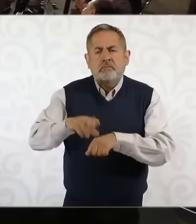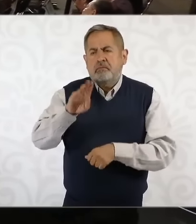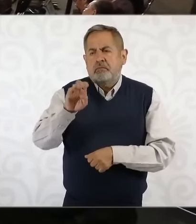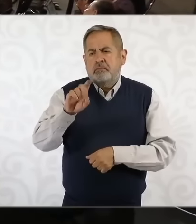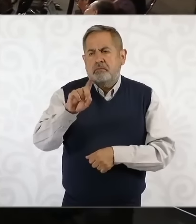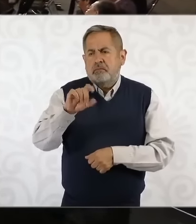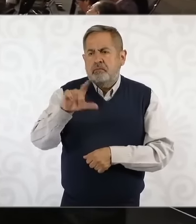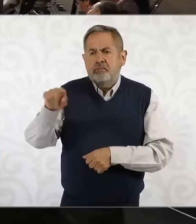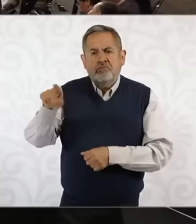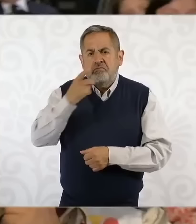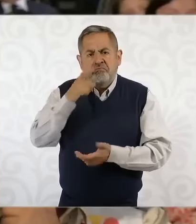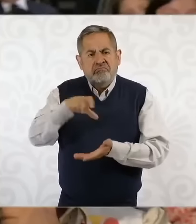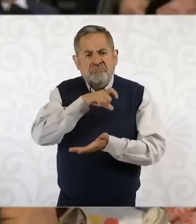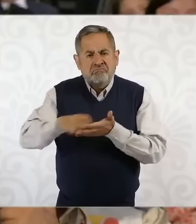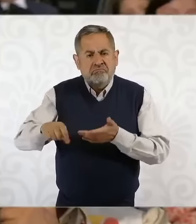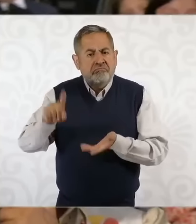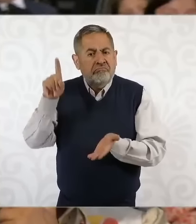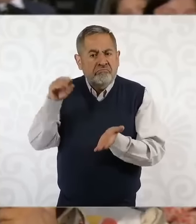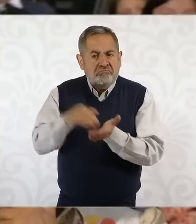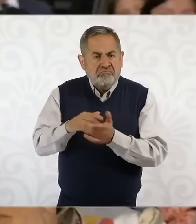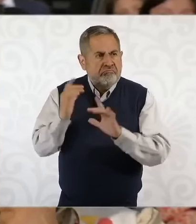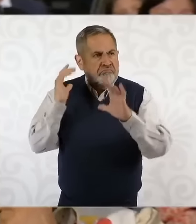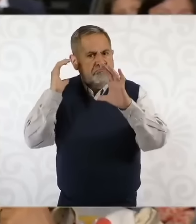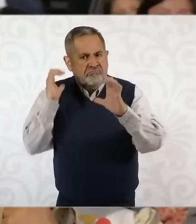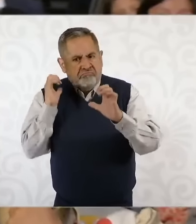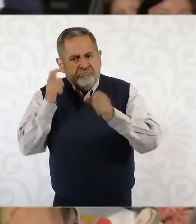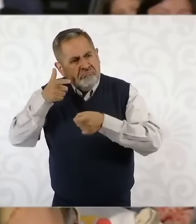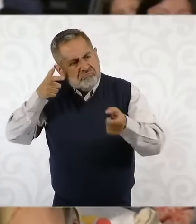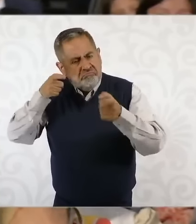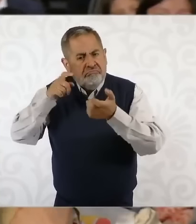fusiles para fortalecer a las corporaciones de seguridad en Michoacán. El gobierno